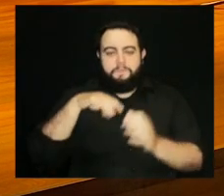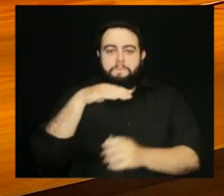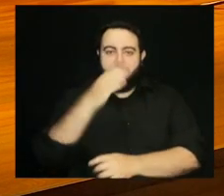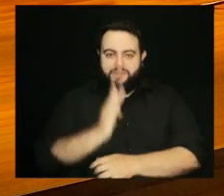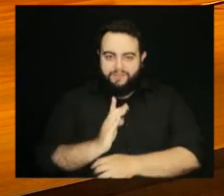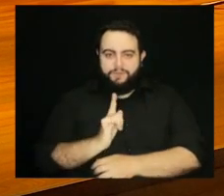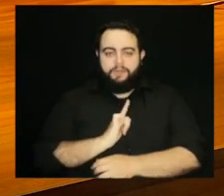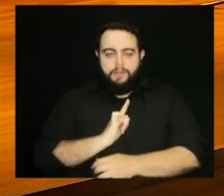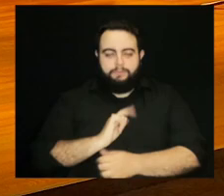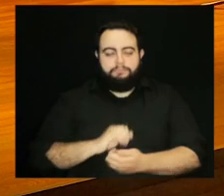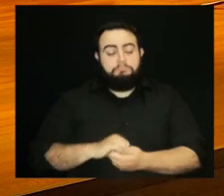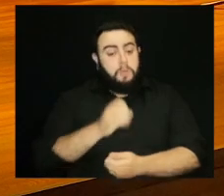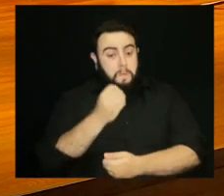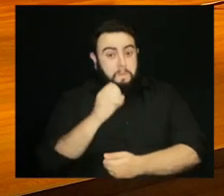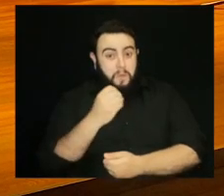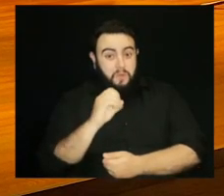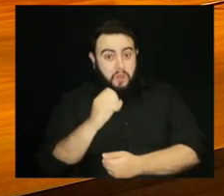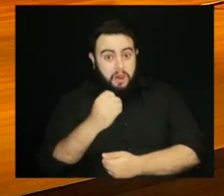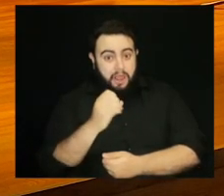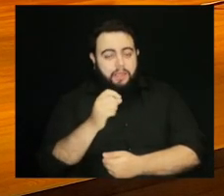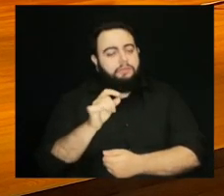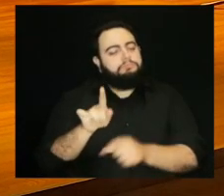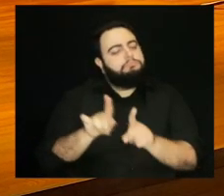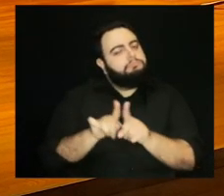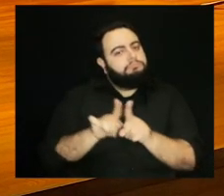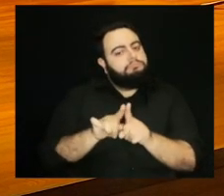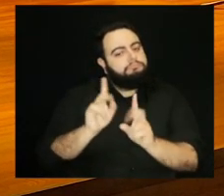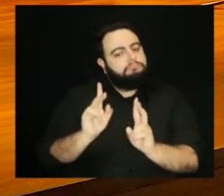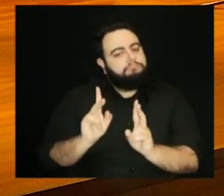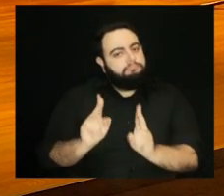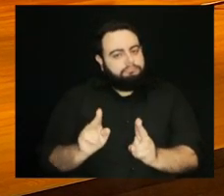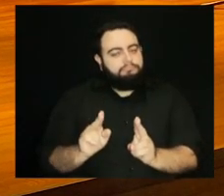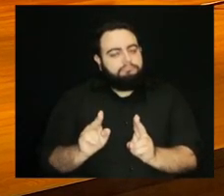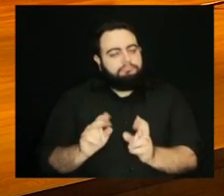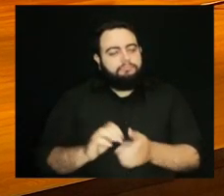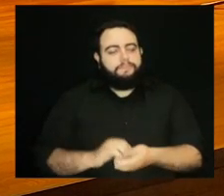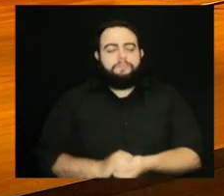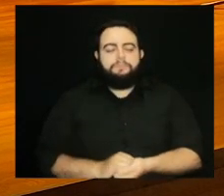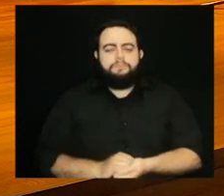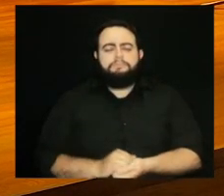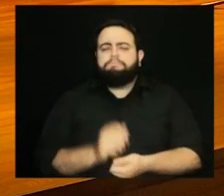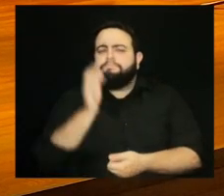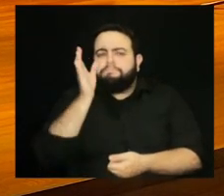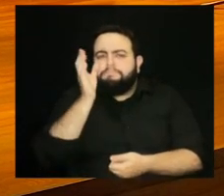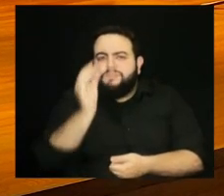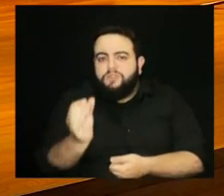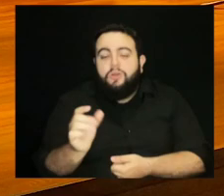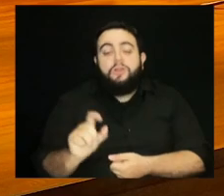Porto Alegre não foi diferente. É muito curioso, aí abrindo um parêntese, durante a pandemia eu